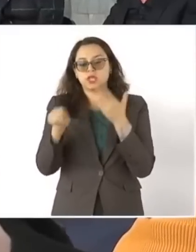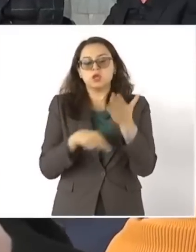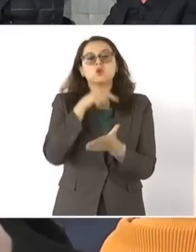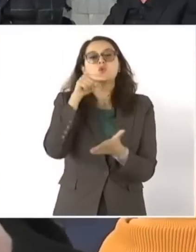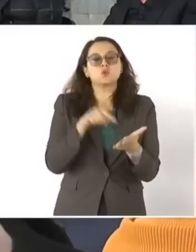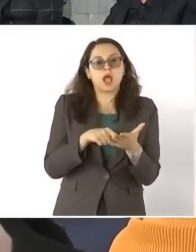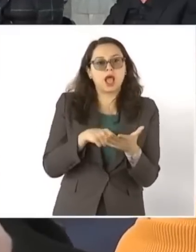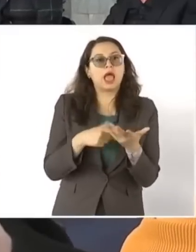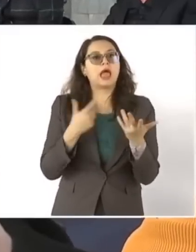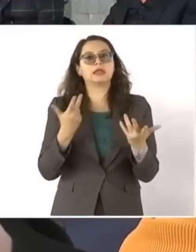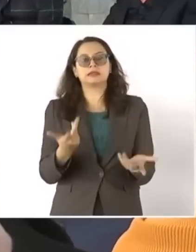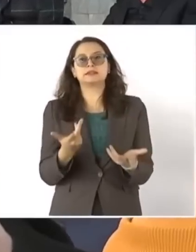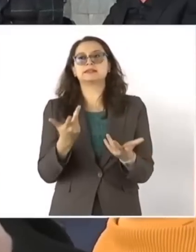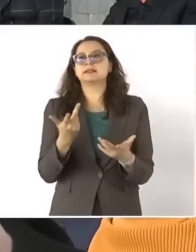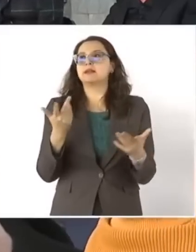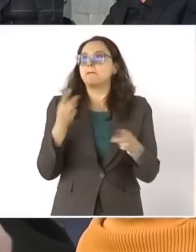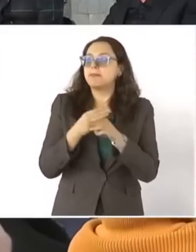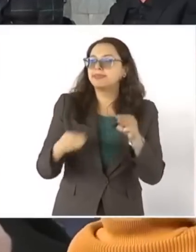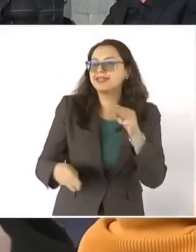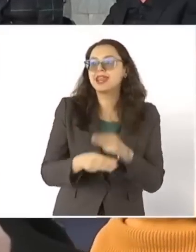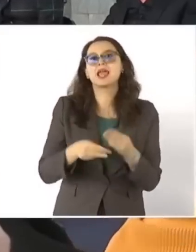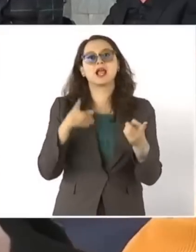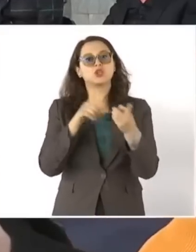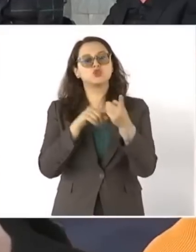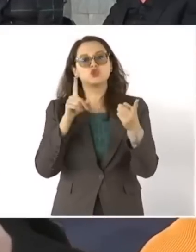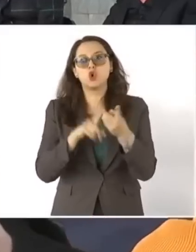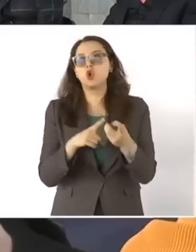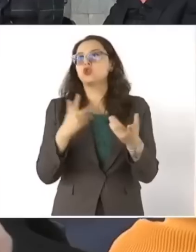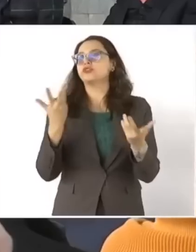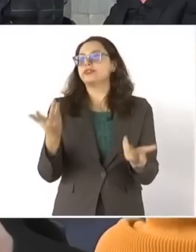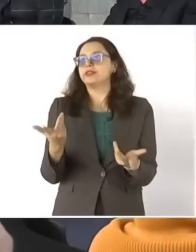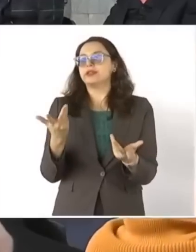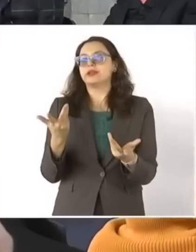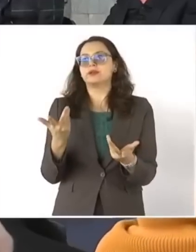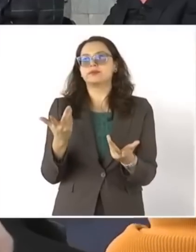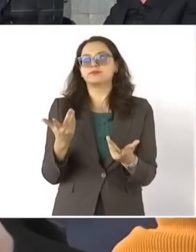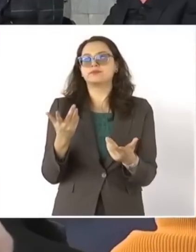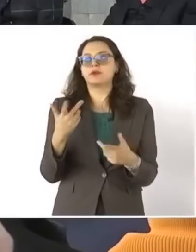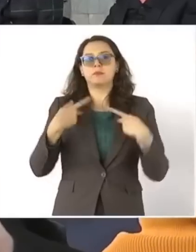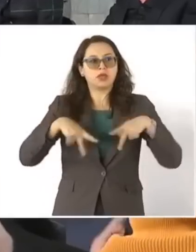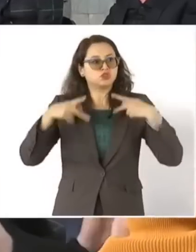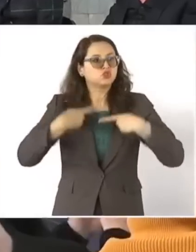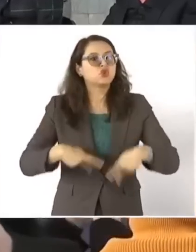Cuál es la visión Dónde están los recursos naturales eh los recursos humanos y lo que